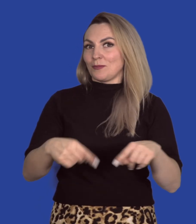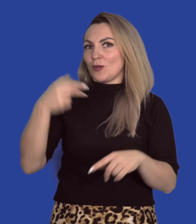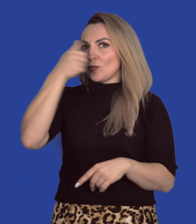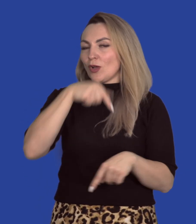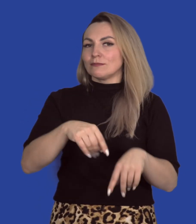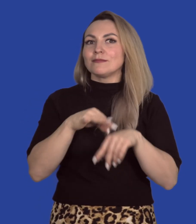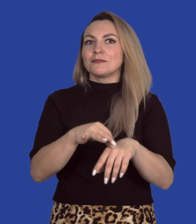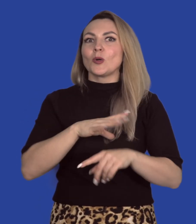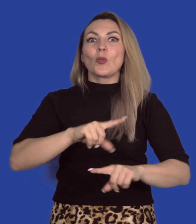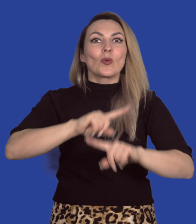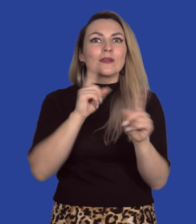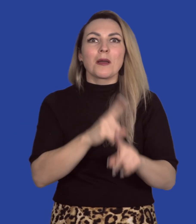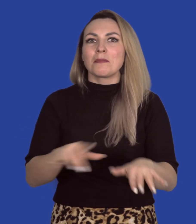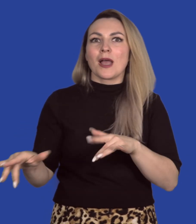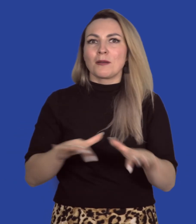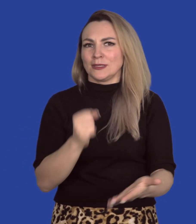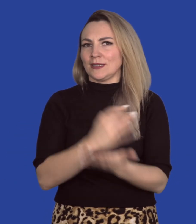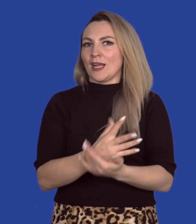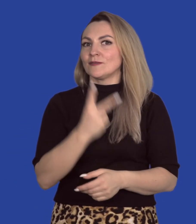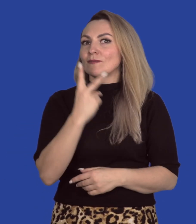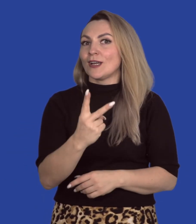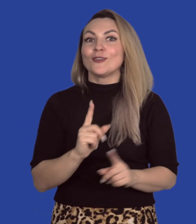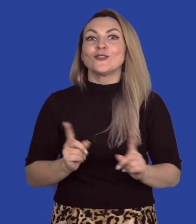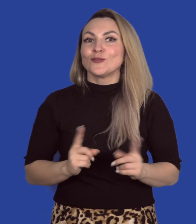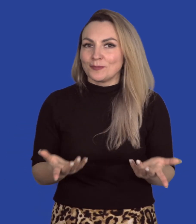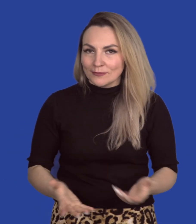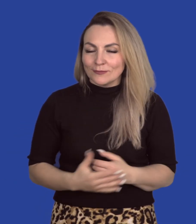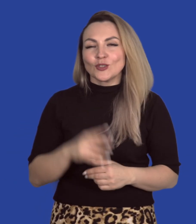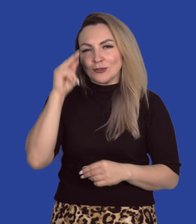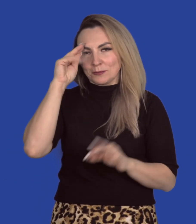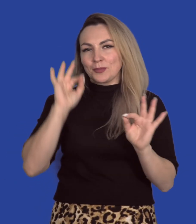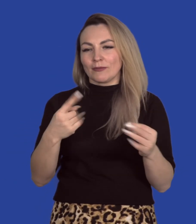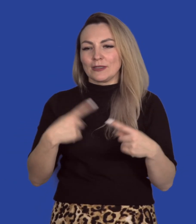13. В этом году ВОГ провел два уникальных мероприятия: